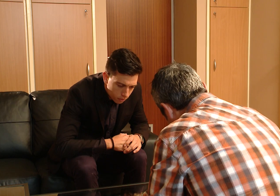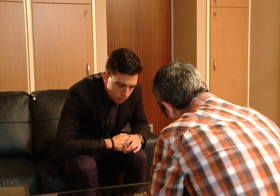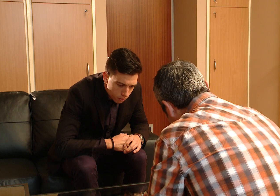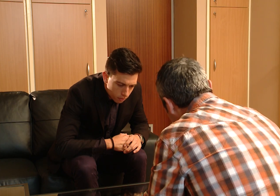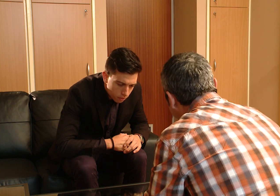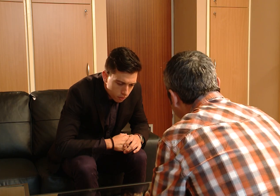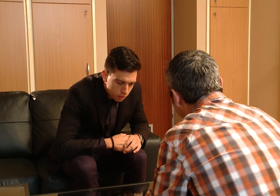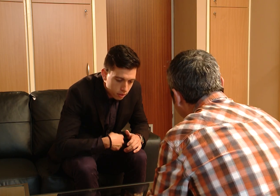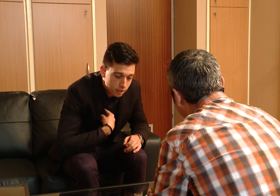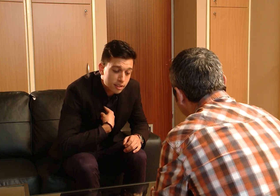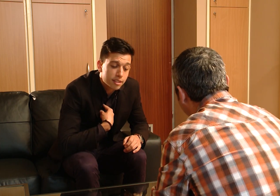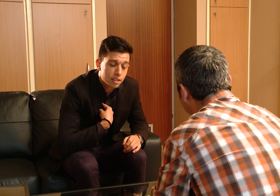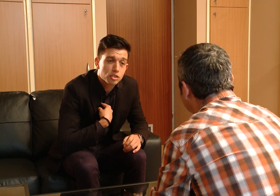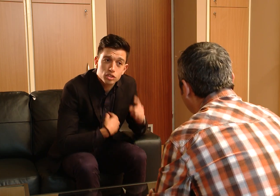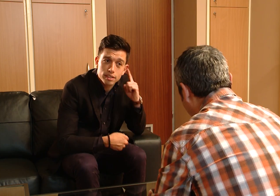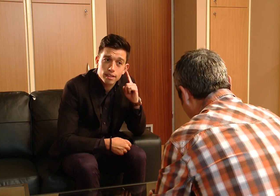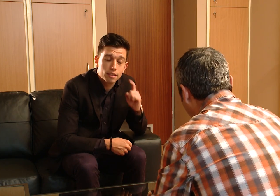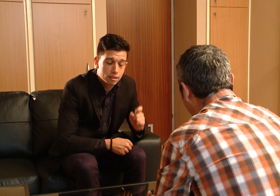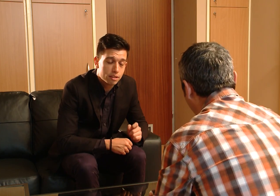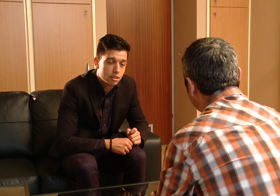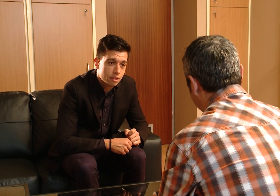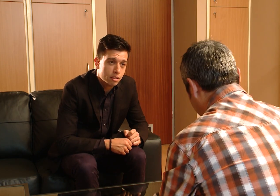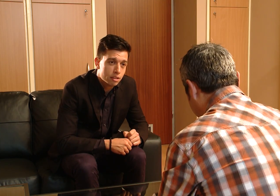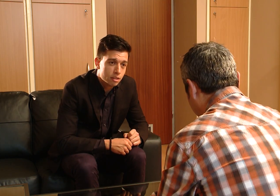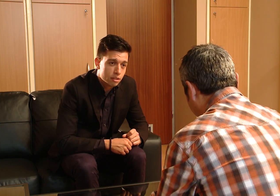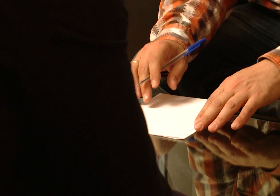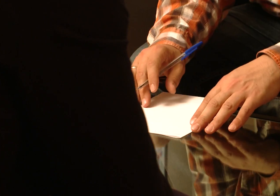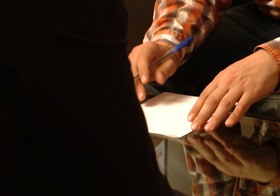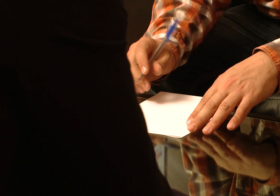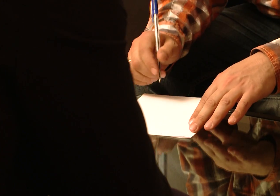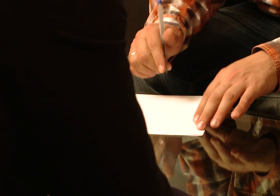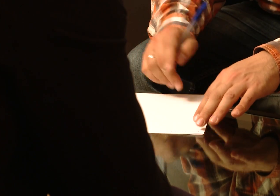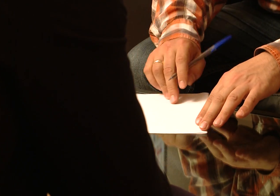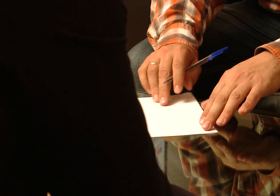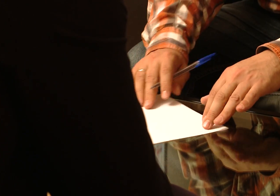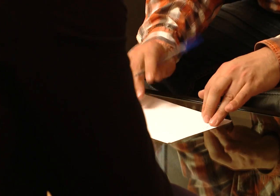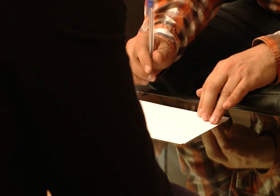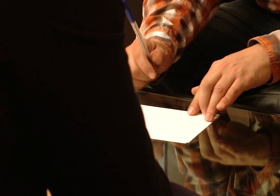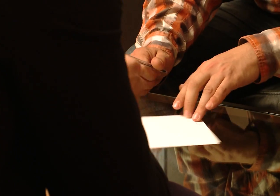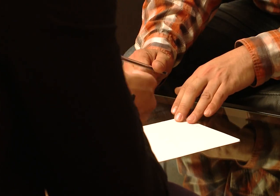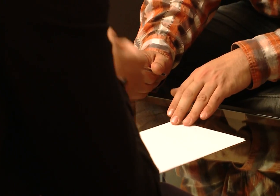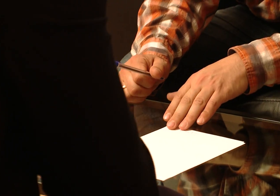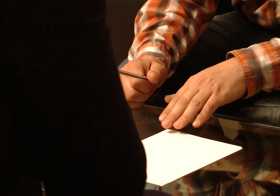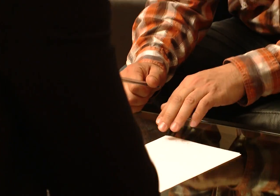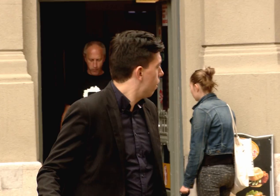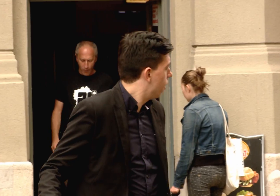Világszerte több millió olyan siket és beszédfogyatékos embertársunk él, akiknek jelentősen leegyszerűsödne az élete,